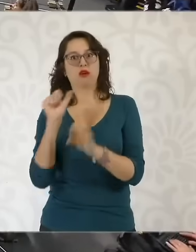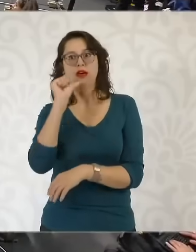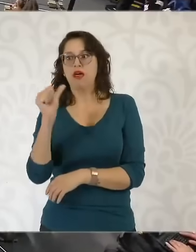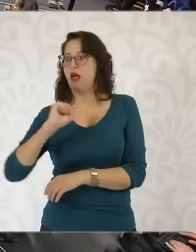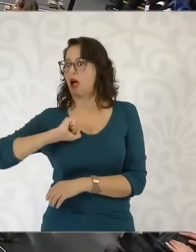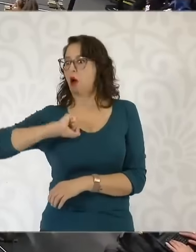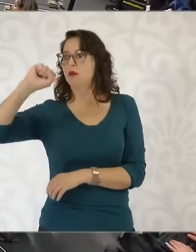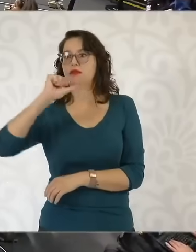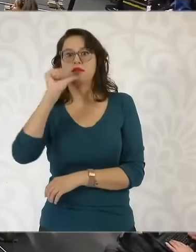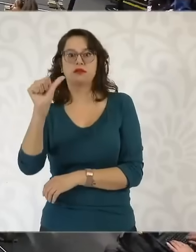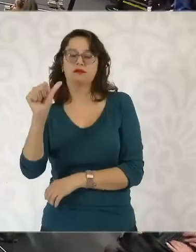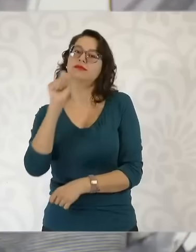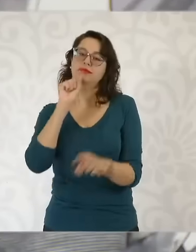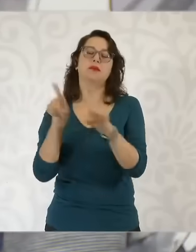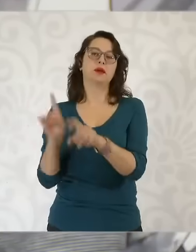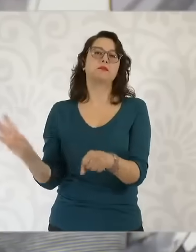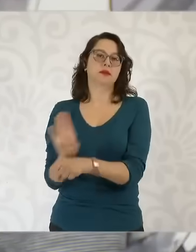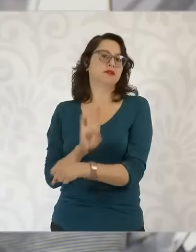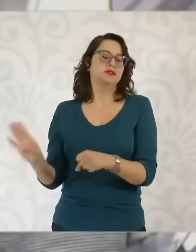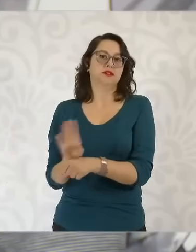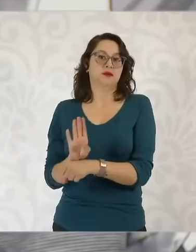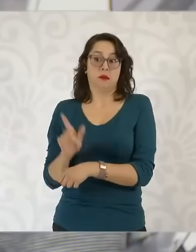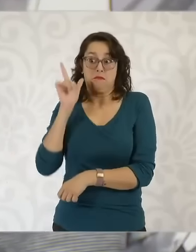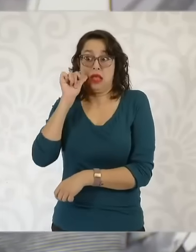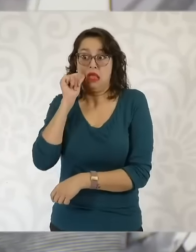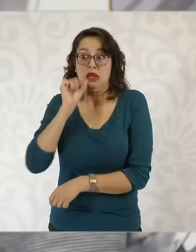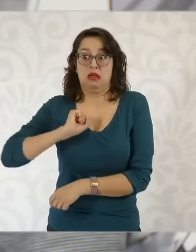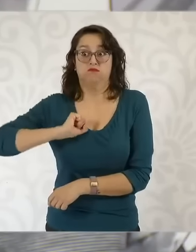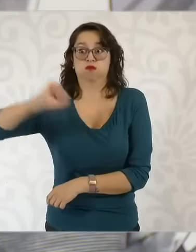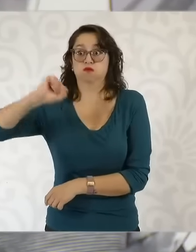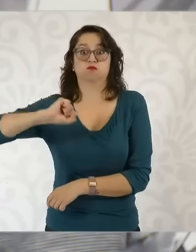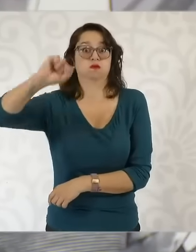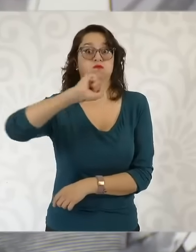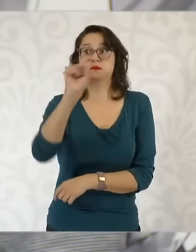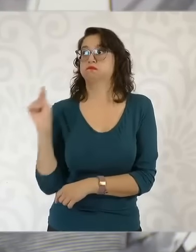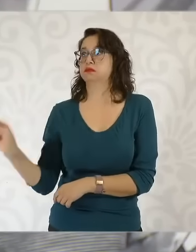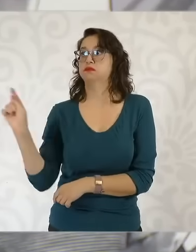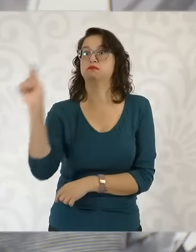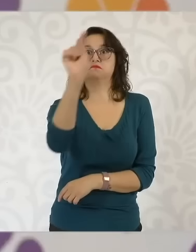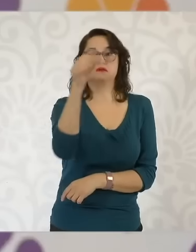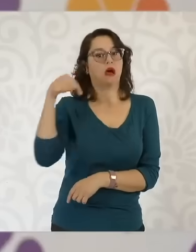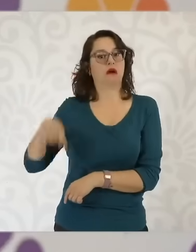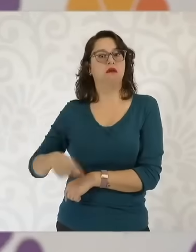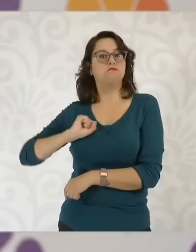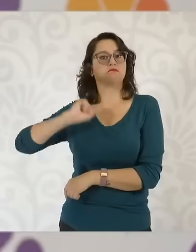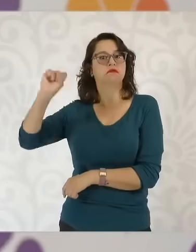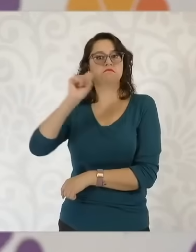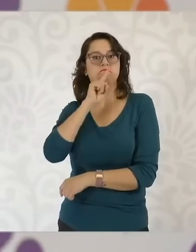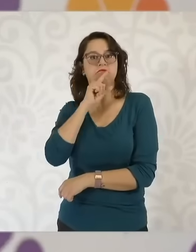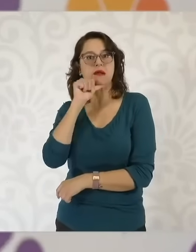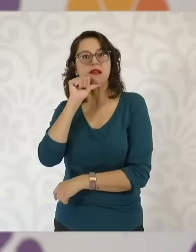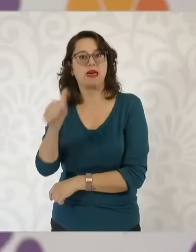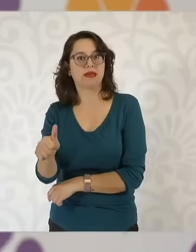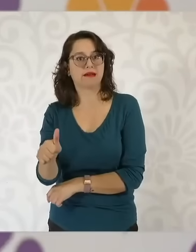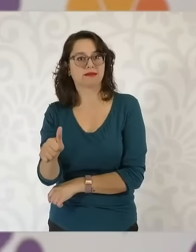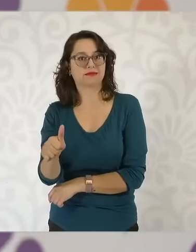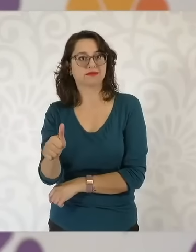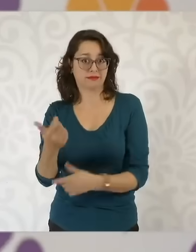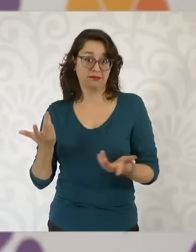tendrán que pagar más, como estaba anunciado a partir de mañana. Eh, todo esto se logró